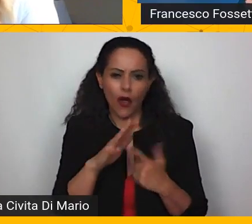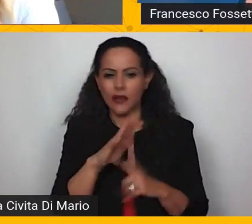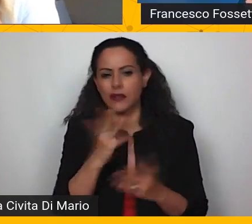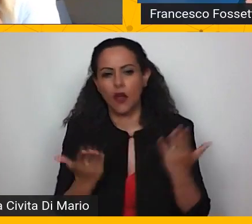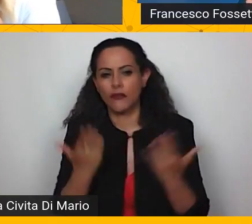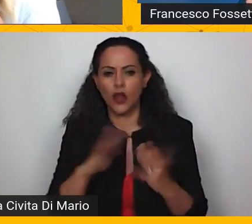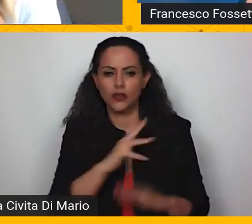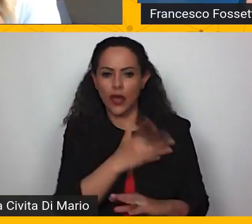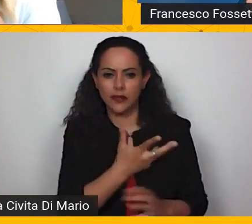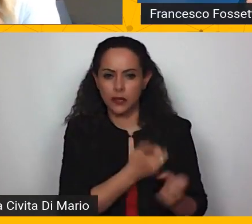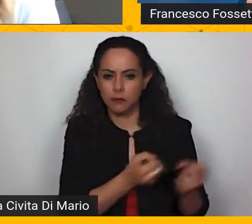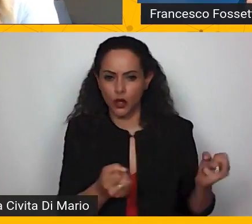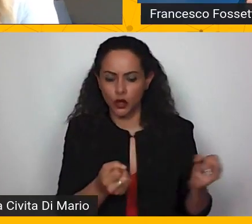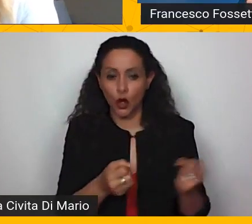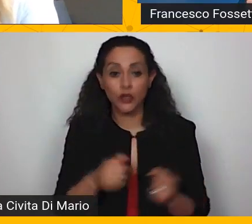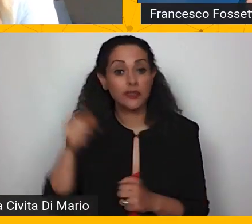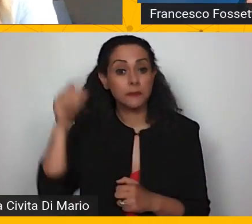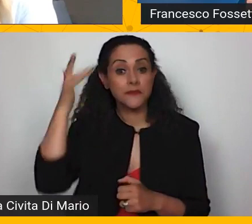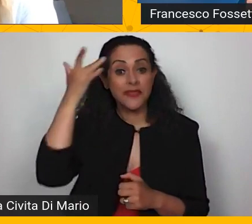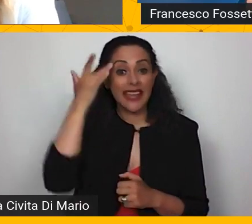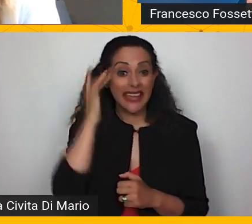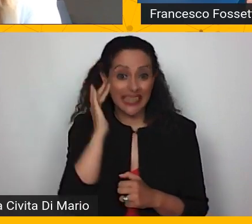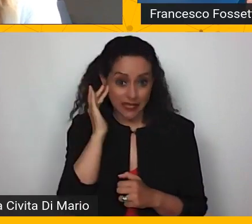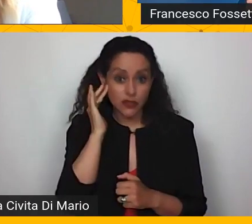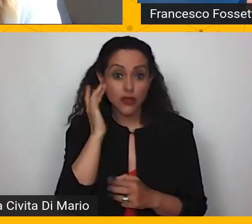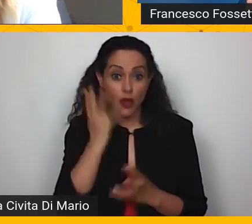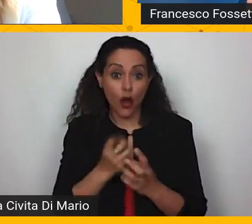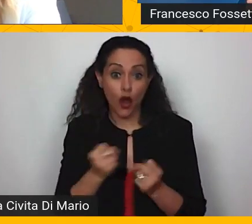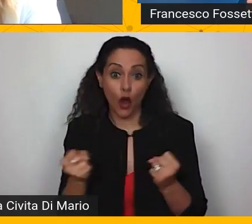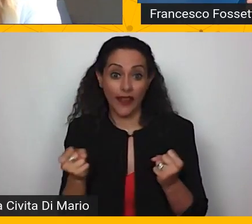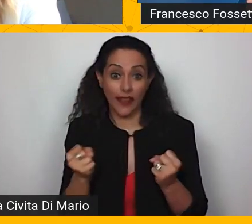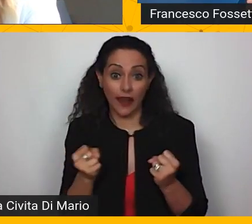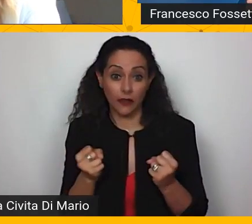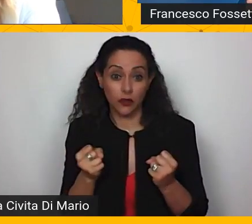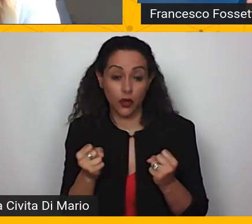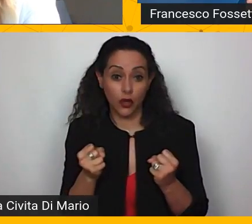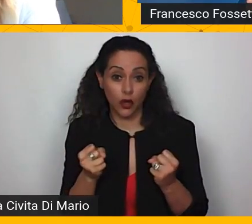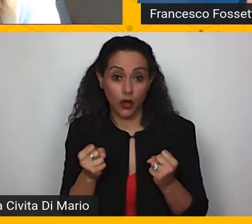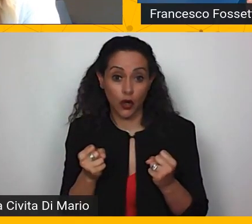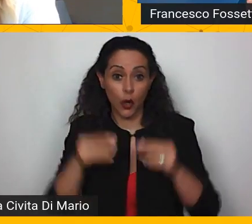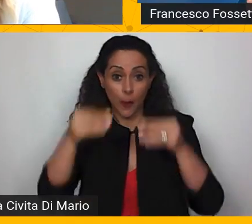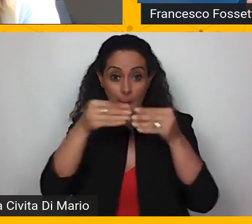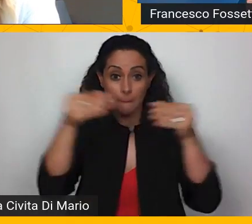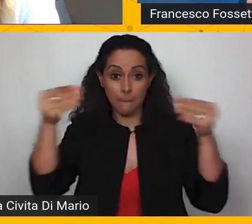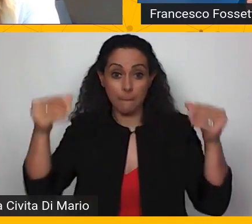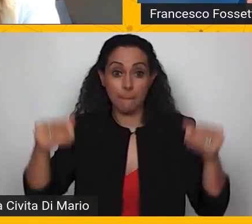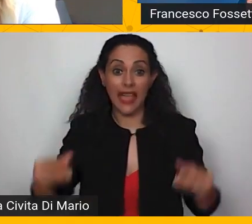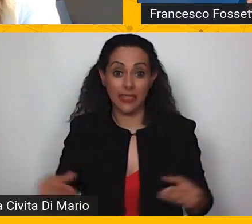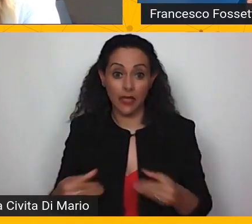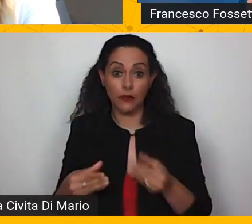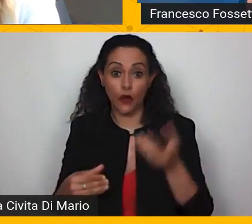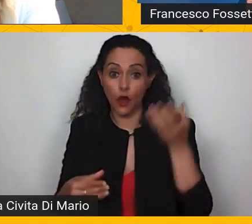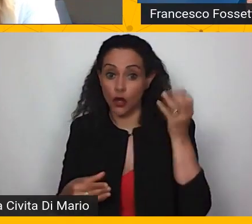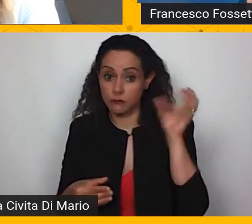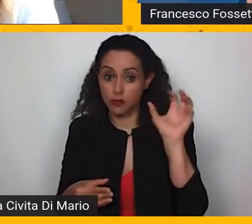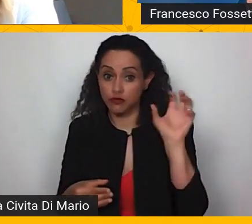prodotti eh e questo rischio è molto concreto nche soprattutto